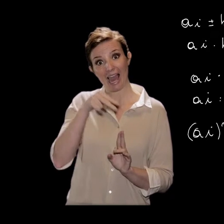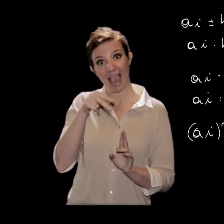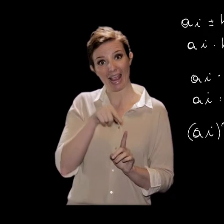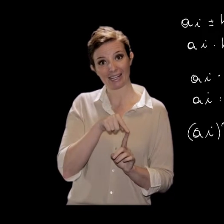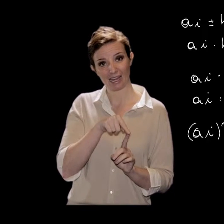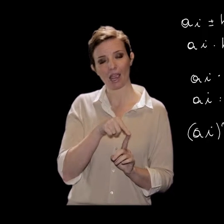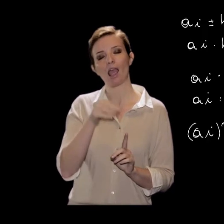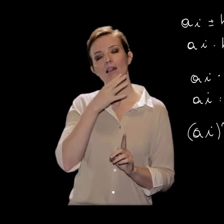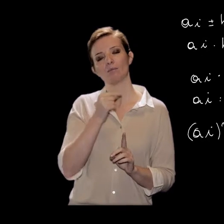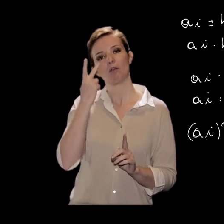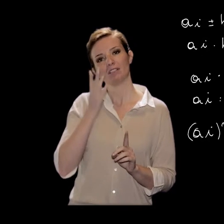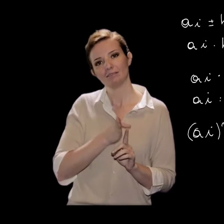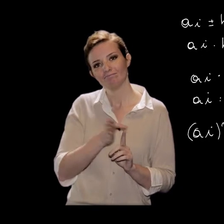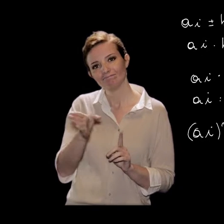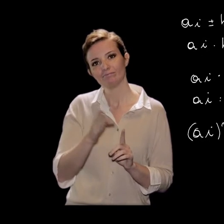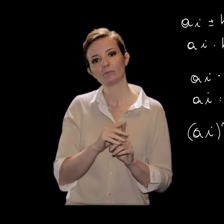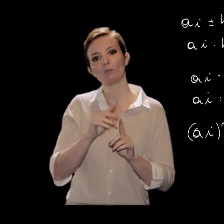Vediamo la successione di iⁿ.